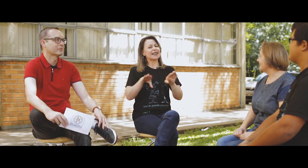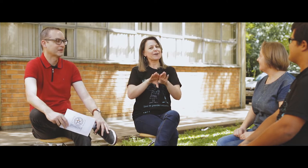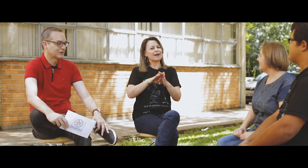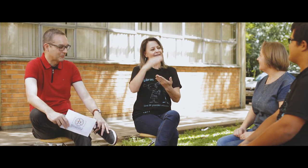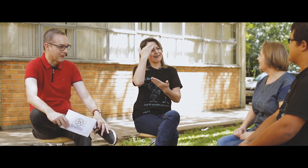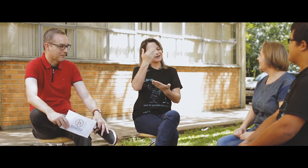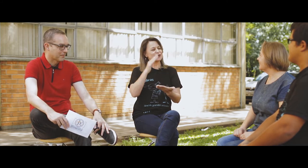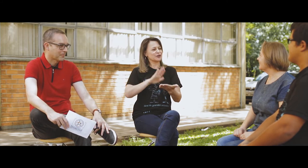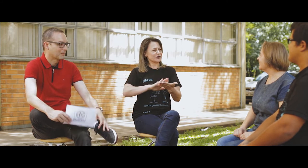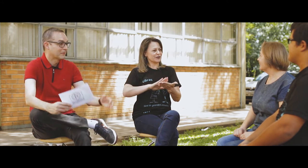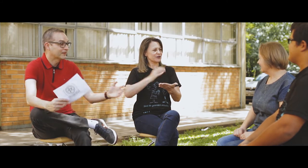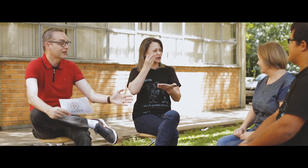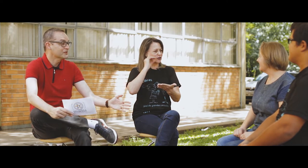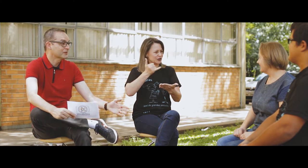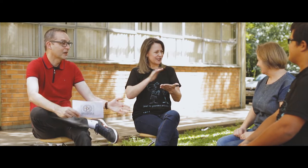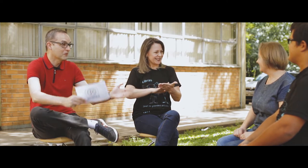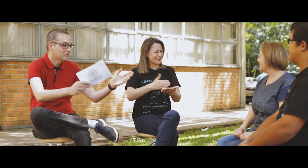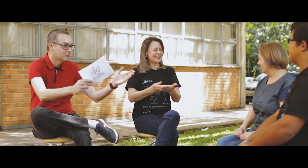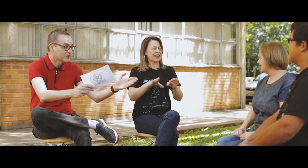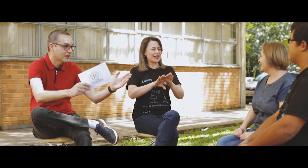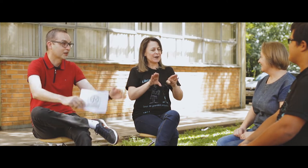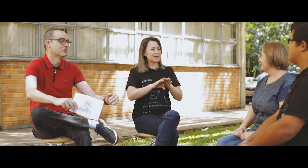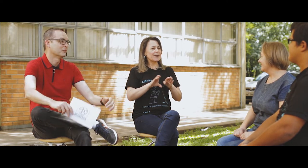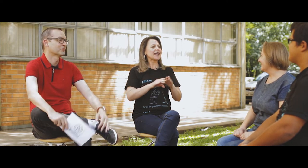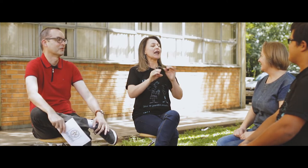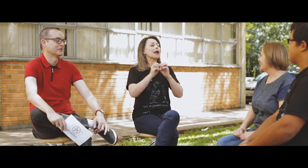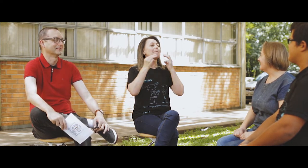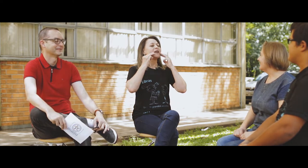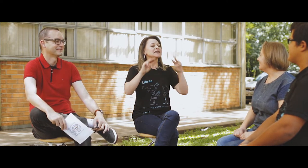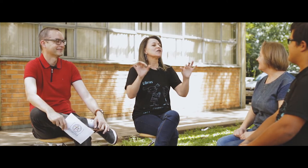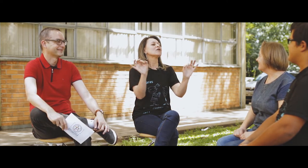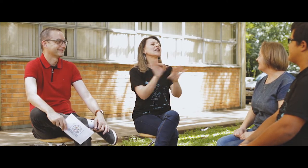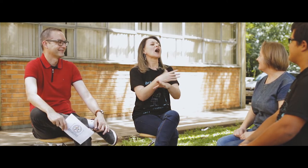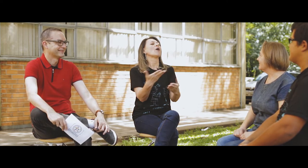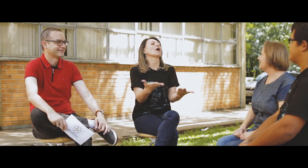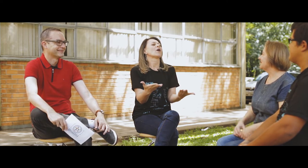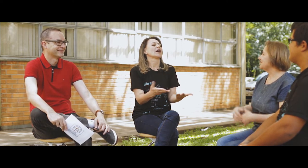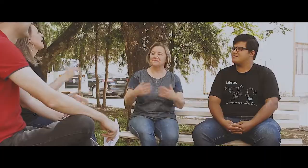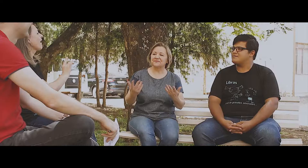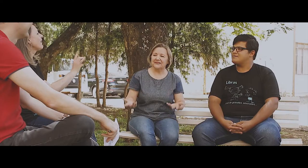participar! Uma mensagem final de cada um, por favor!